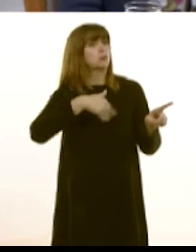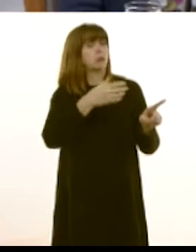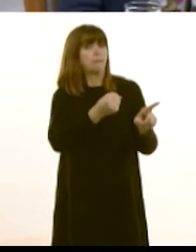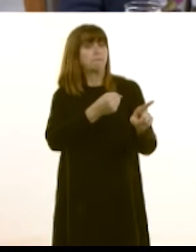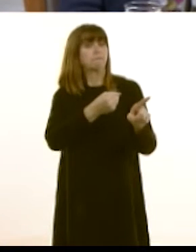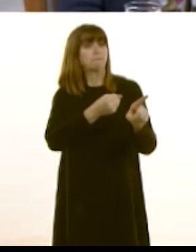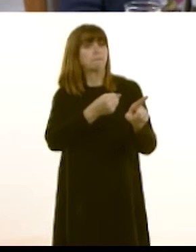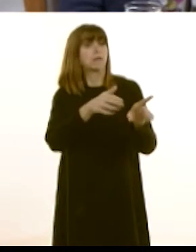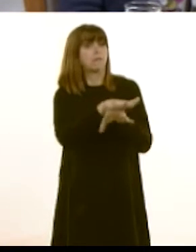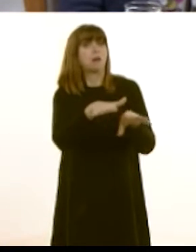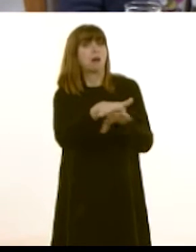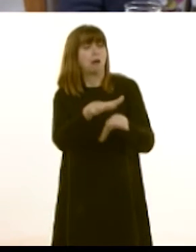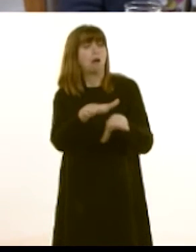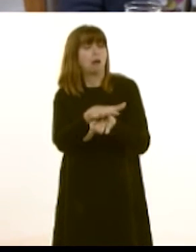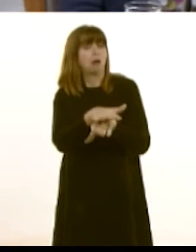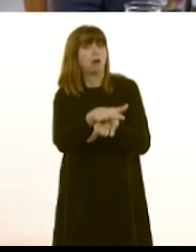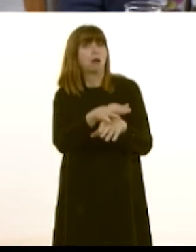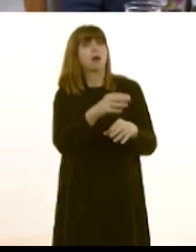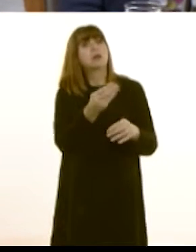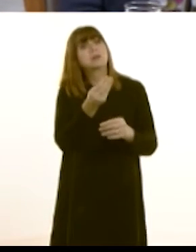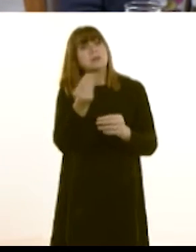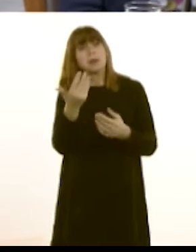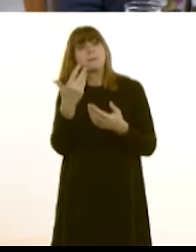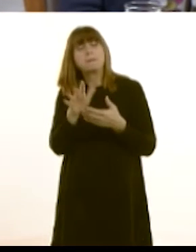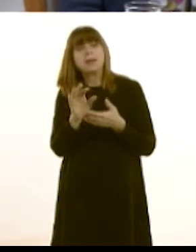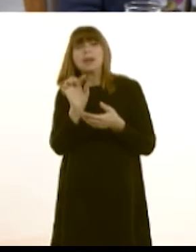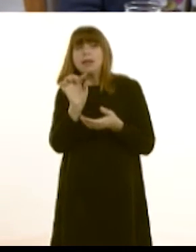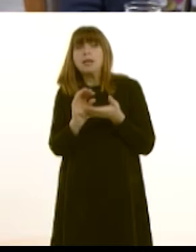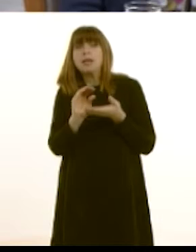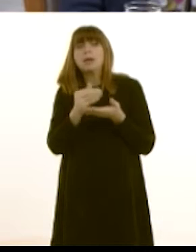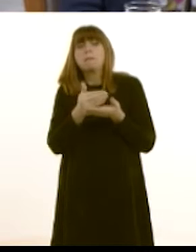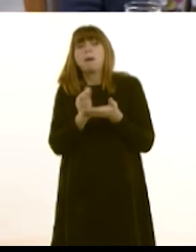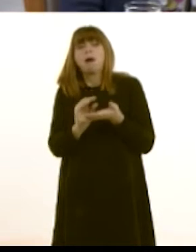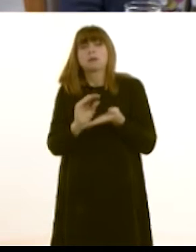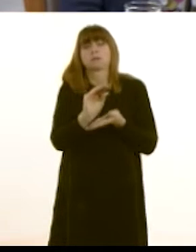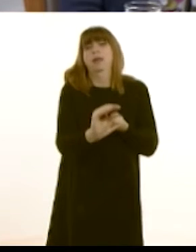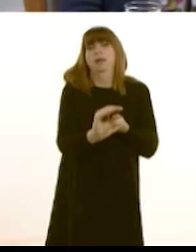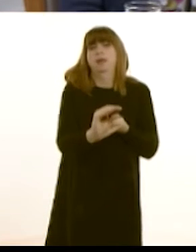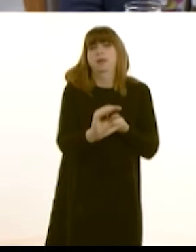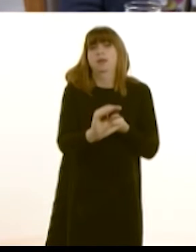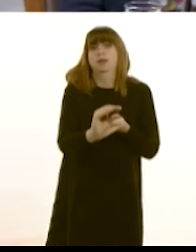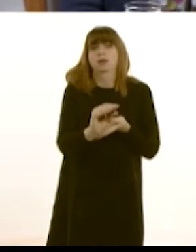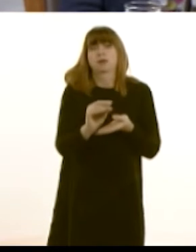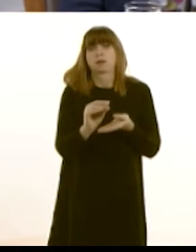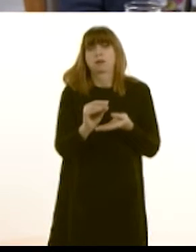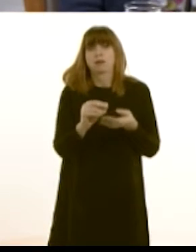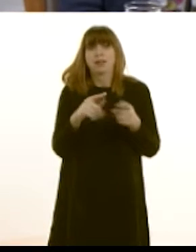yn gorfod talu peth arian tuag at unrhyw alwad y byddan nhwín ei wneud ar insiwrans eu tai neu eu busnesau.